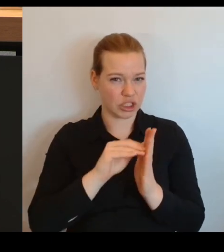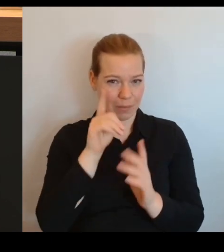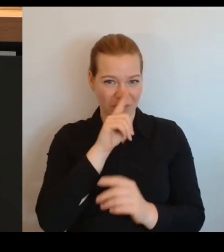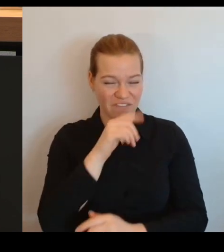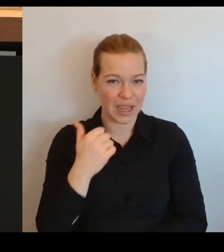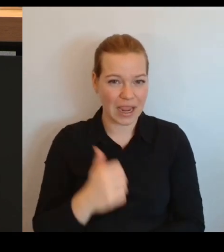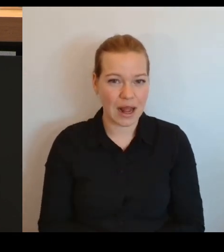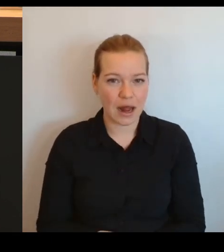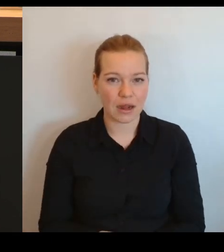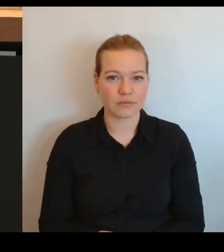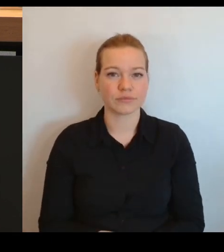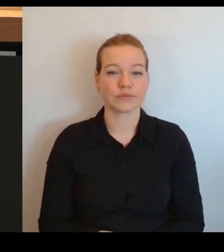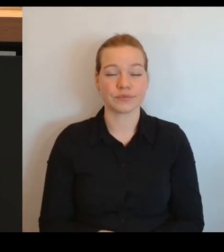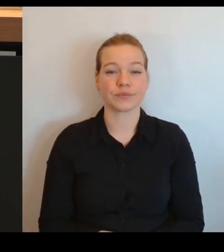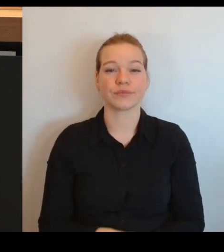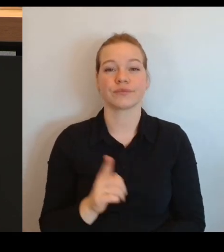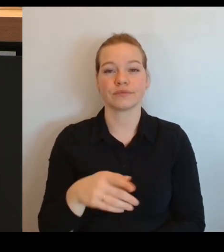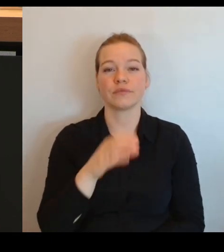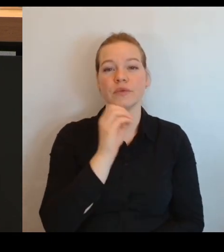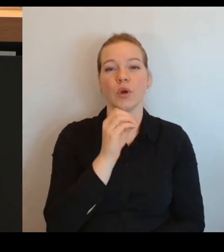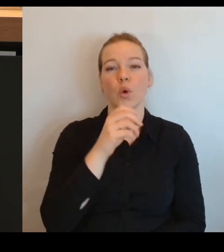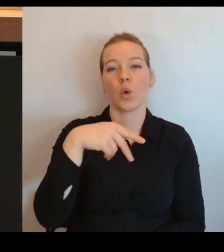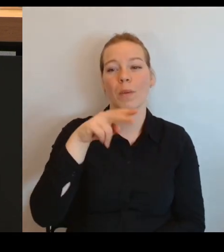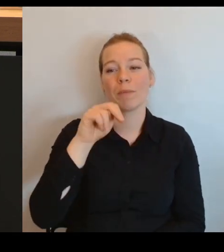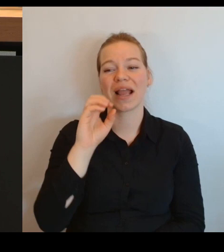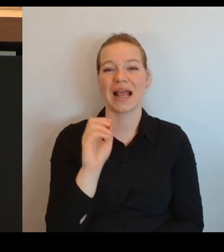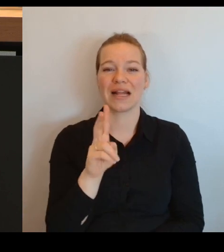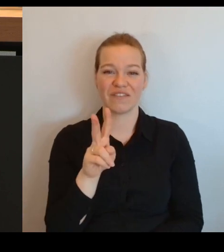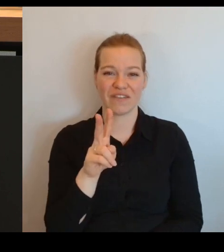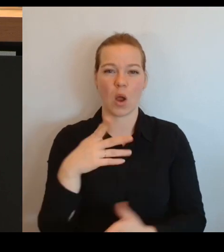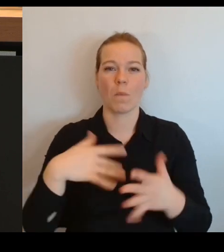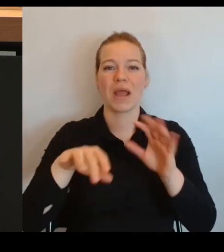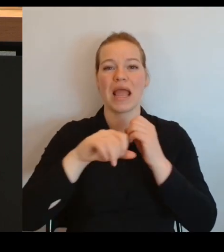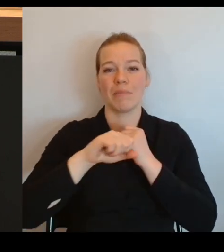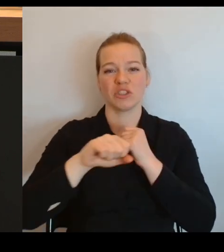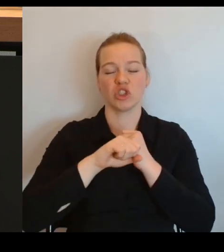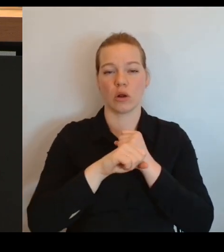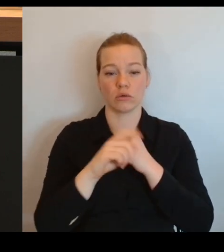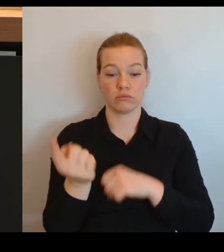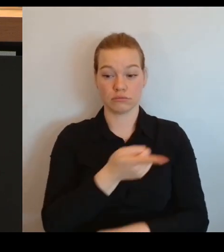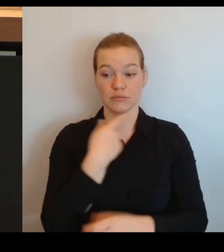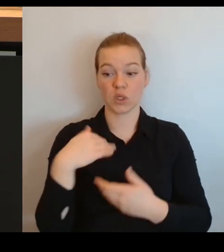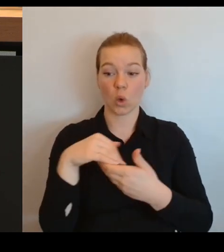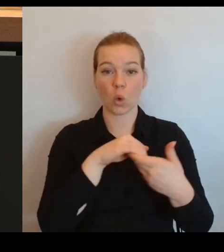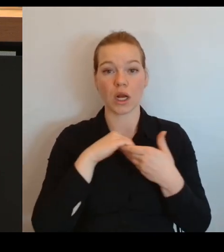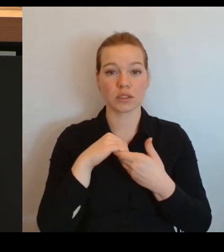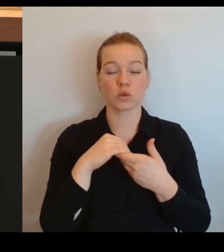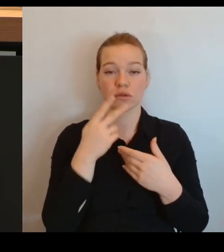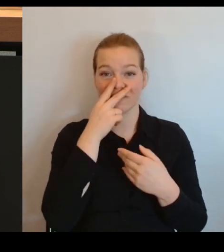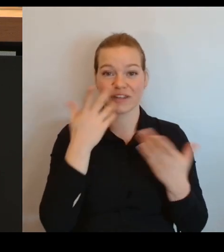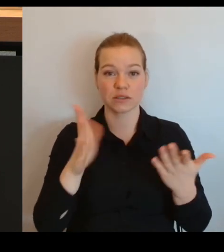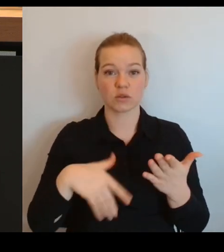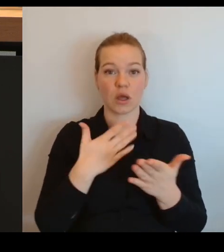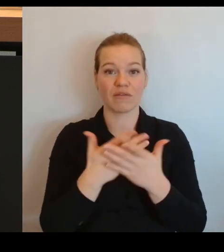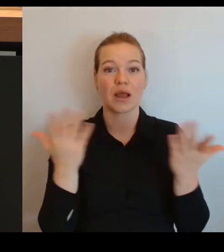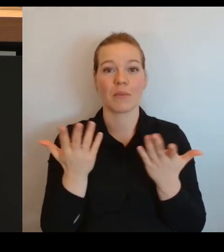Was machen wir als Koalition? Baustellenmanagement und BaustellenKoordinierung. Eines der zentralen Themen. Auch dafür haben wir Geld vorgesehen. Auch dafür gibt es